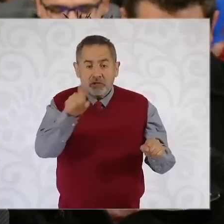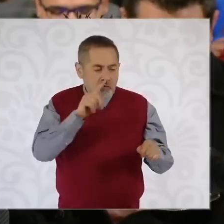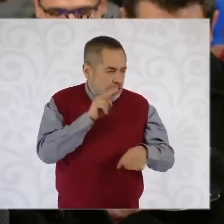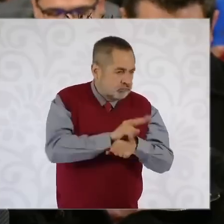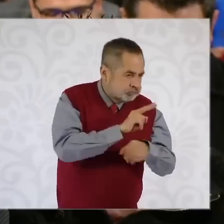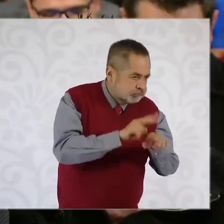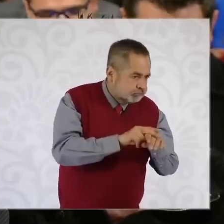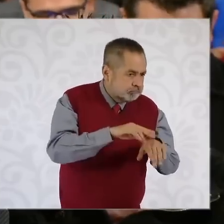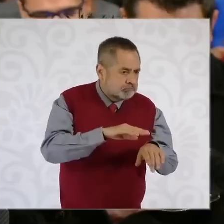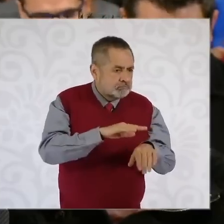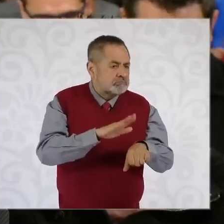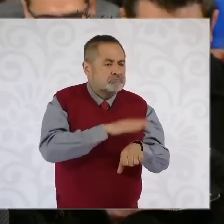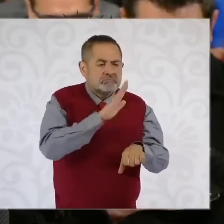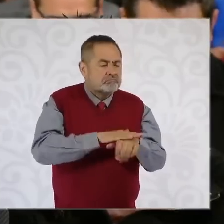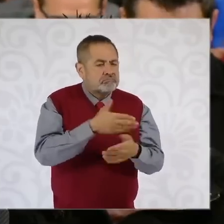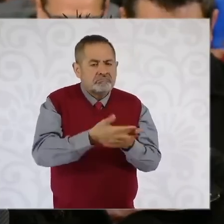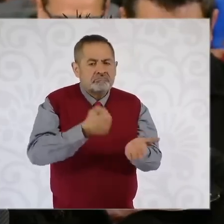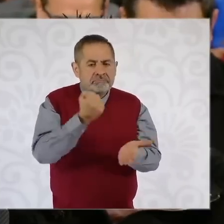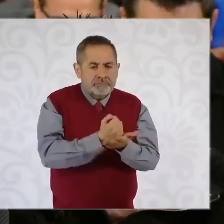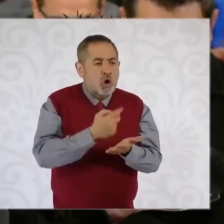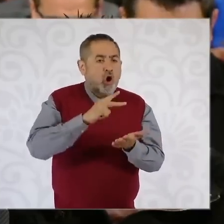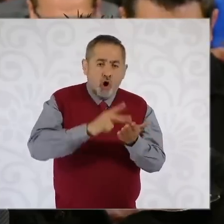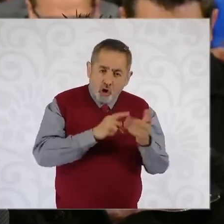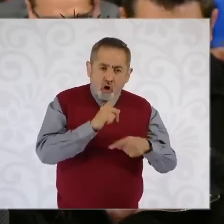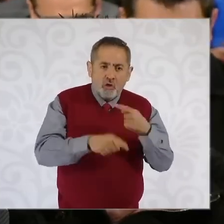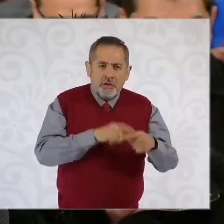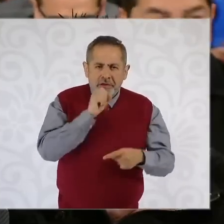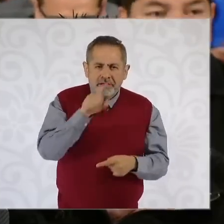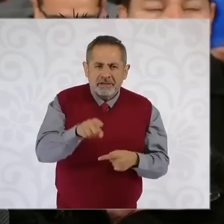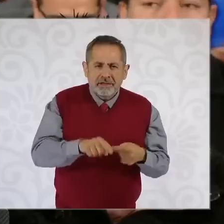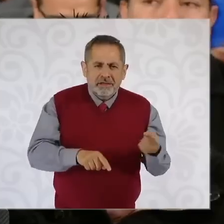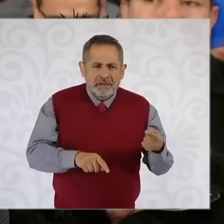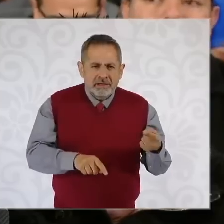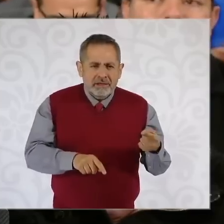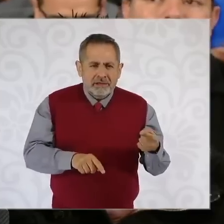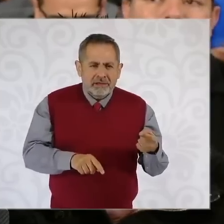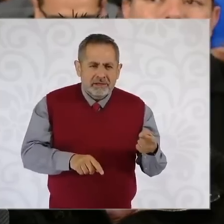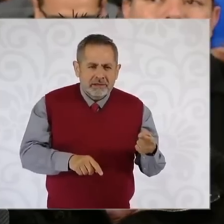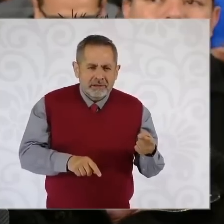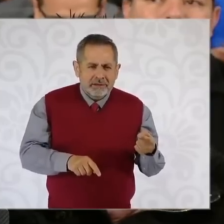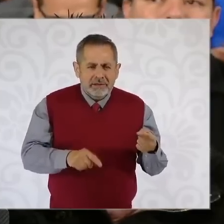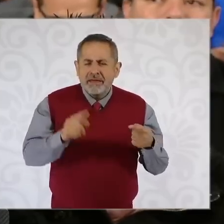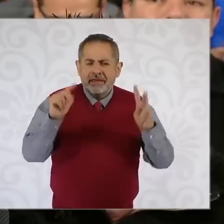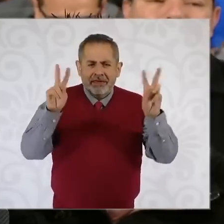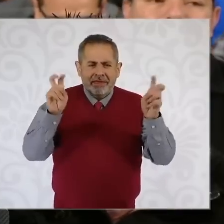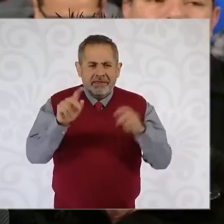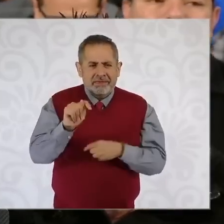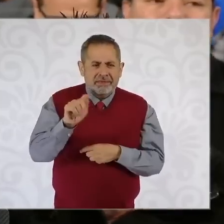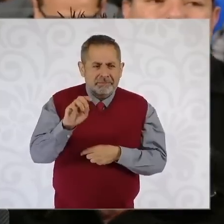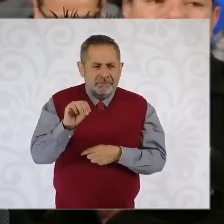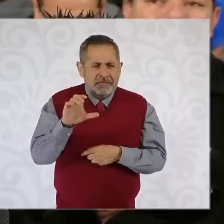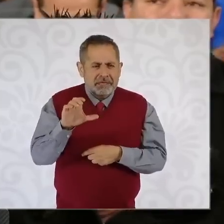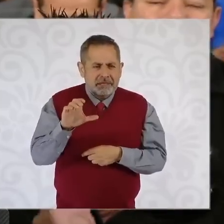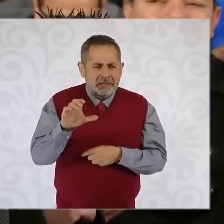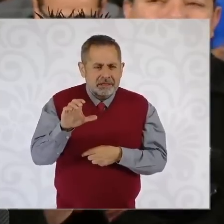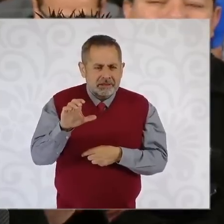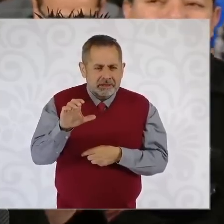el lenguaje final hoy de nuevo demanda perdón el sobre el tema es lo que están este Sí lo que pasa